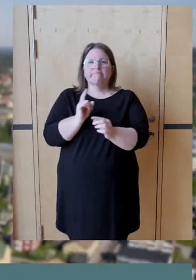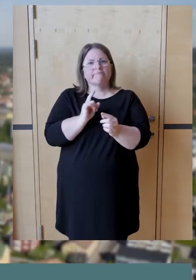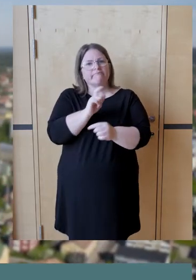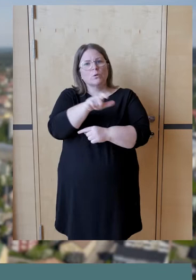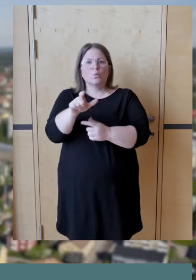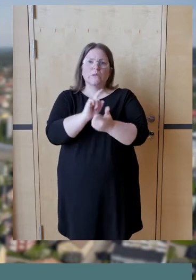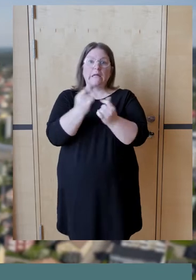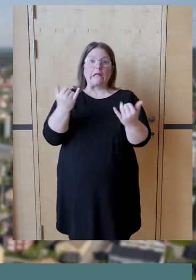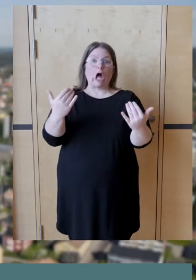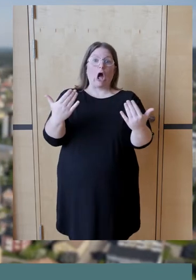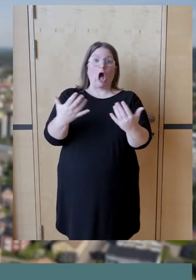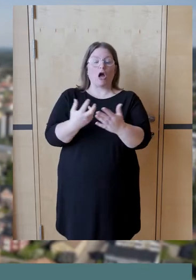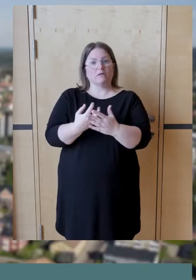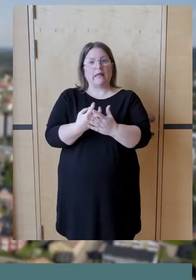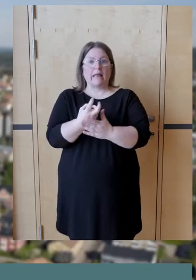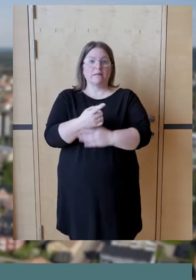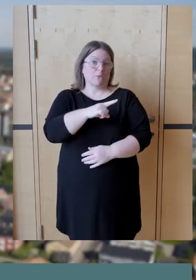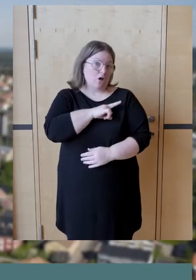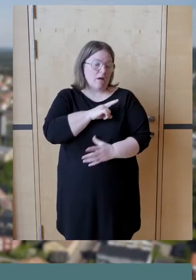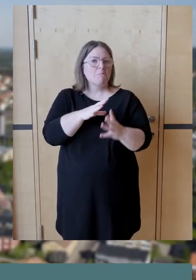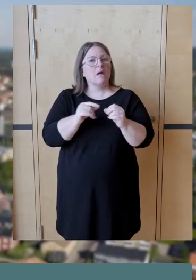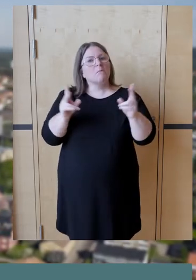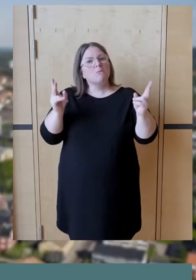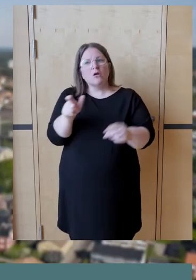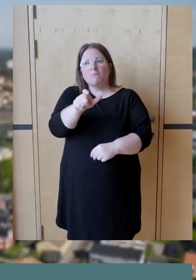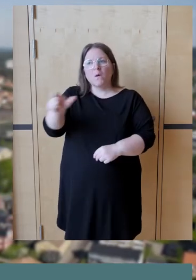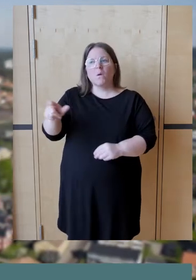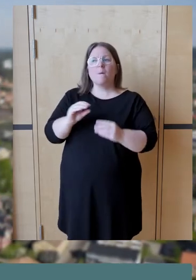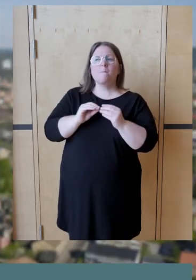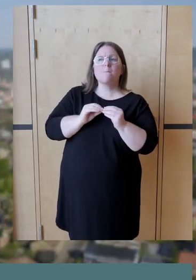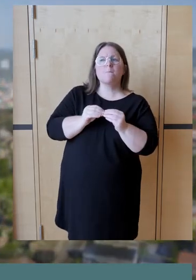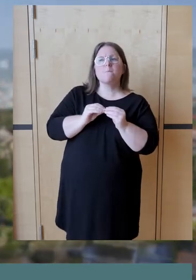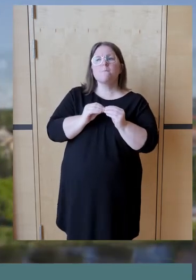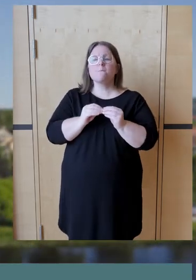Och men även också såna som är på väg in i Sverige resa